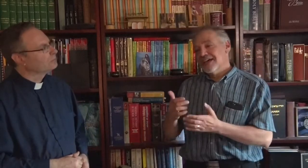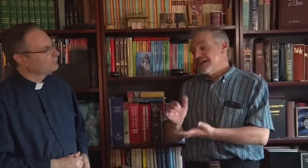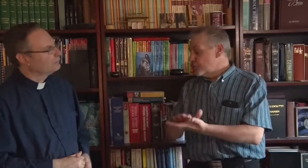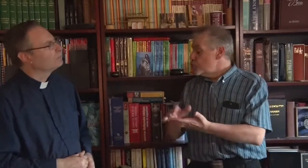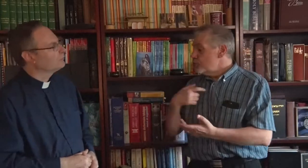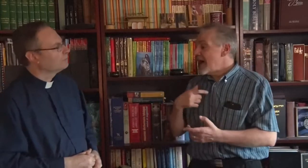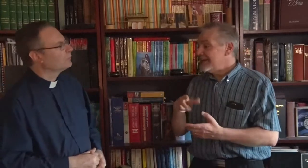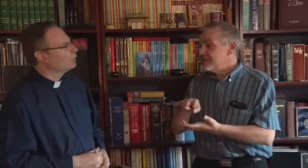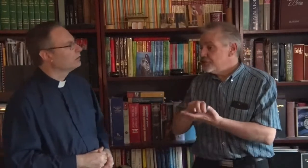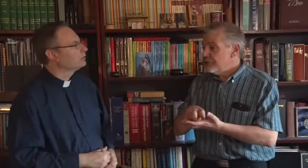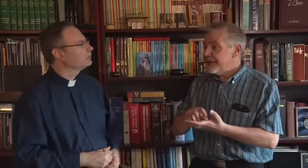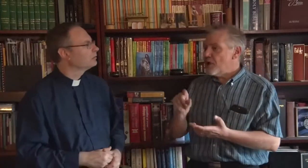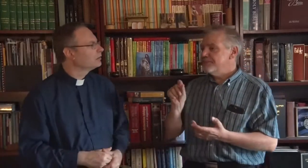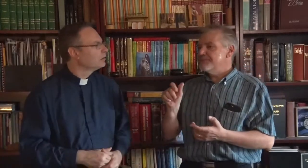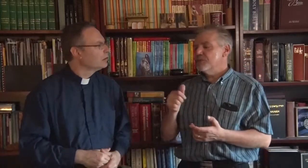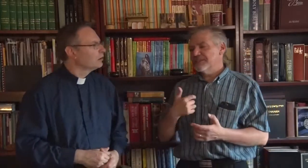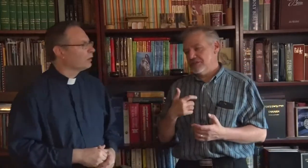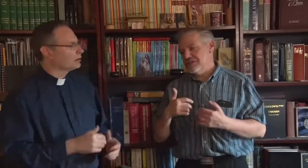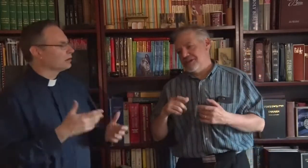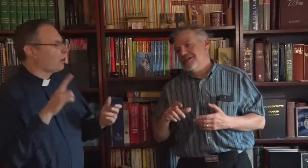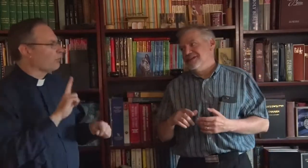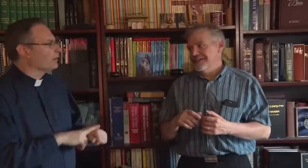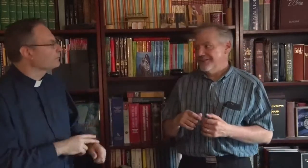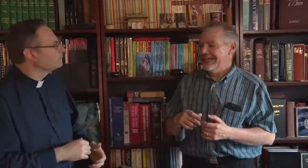Excuse-moi je suis faible un petit peu parce que… c’est normal